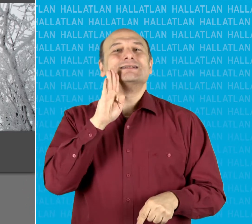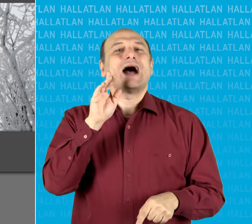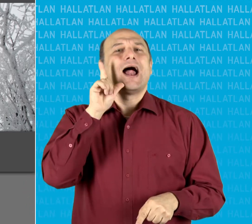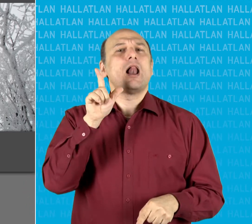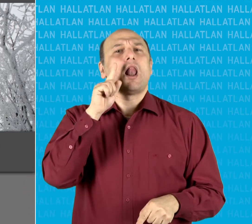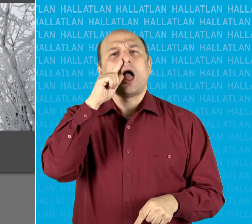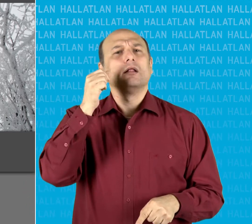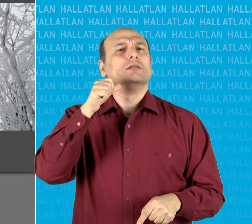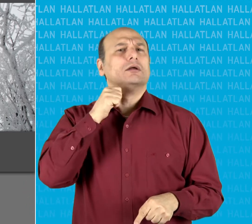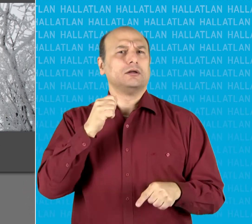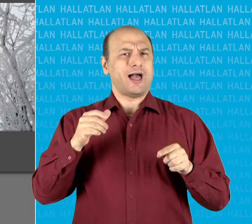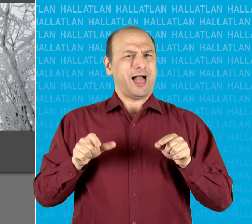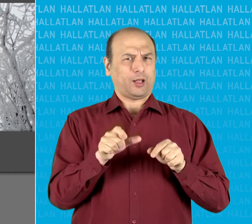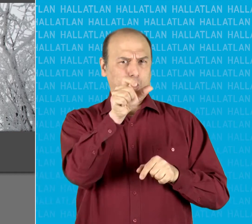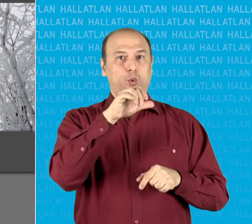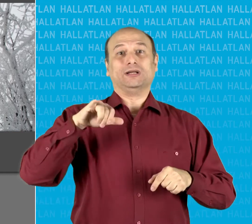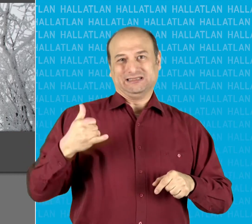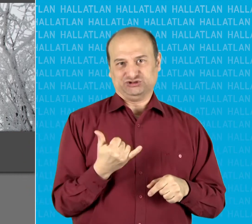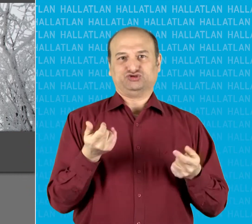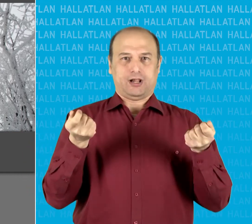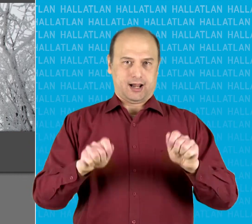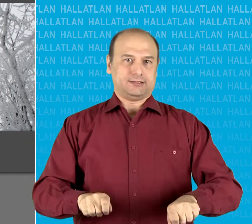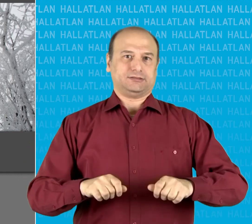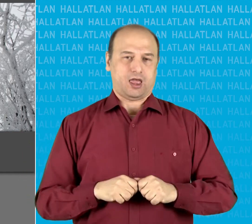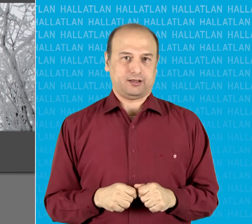amely a Szálang-hágón vezet át.